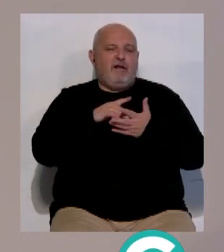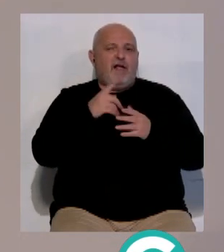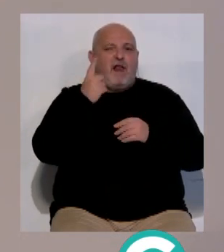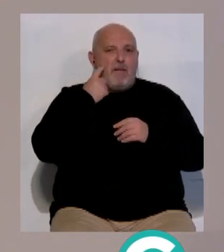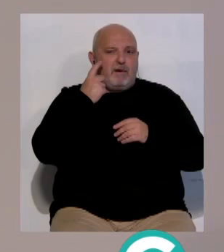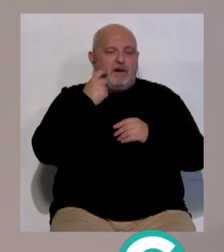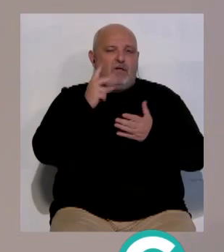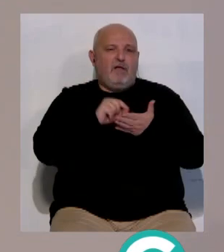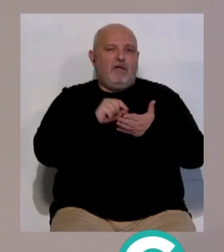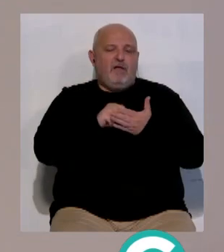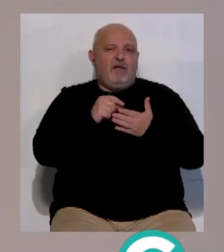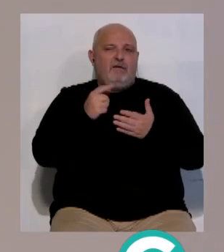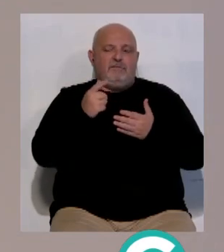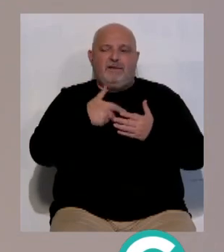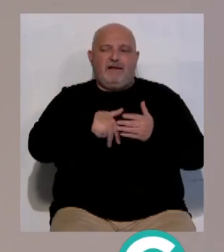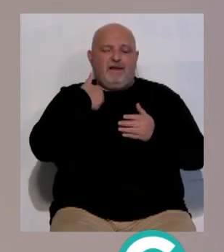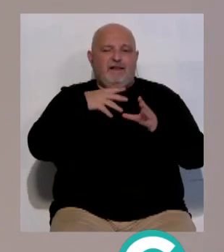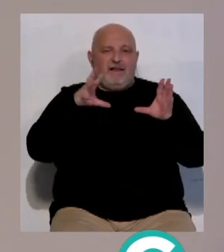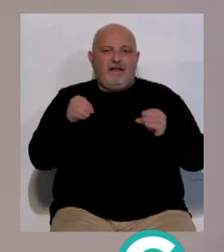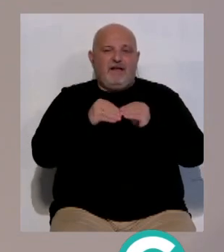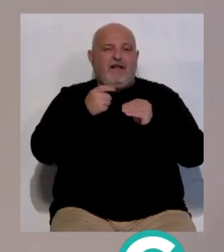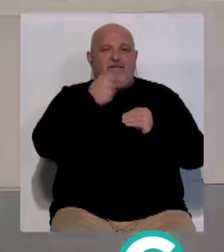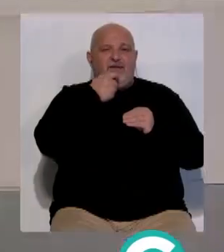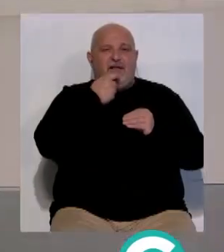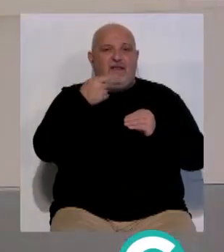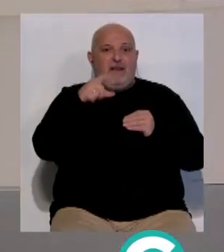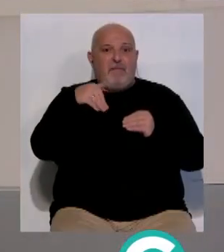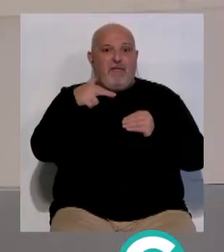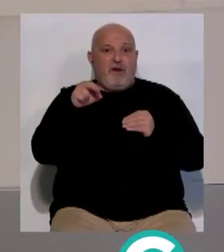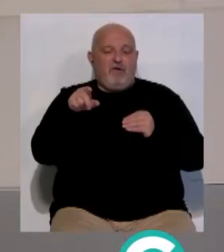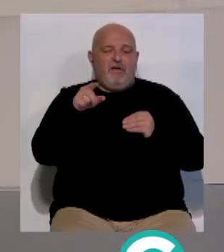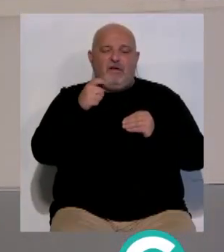dos puntos que nos quita el Almería general el arbitraje de Gil Manzano ayer el arbitraje Gil